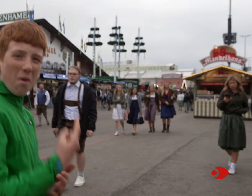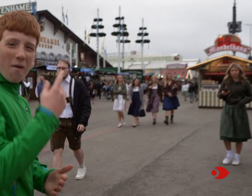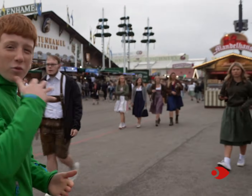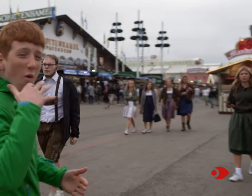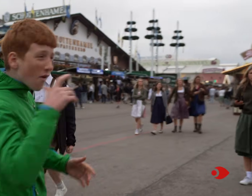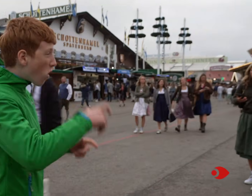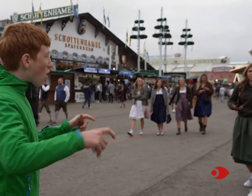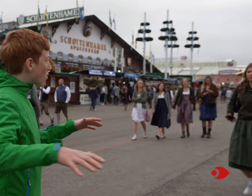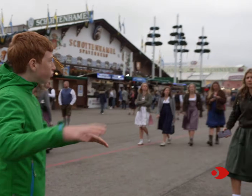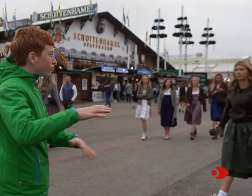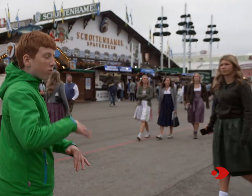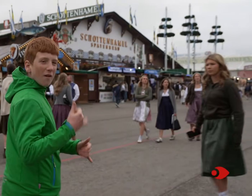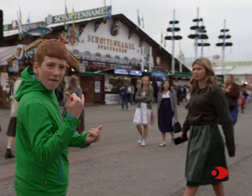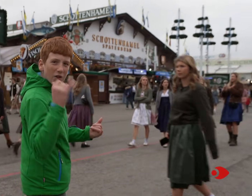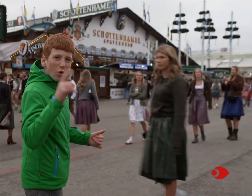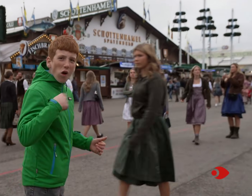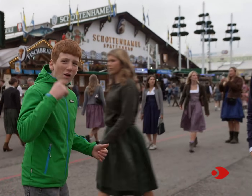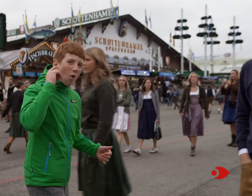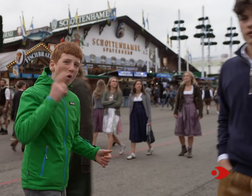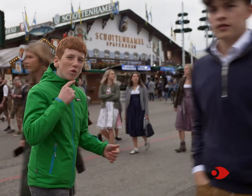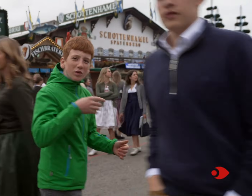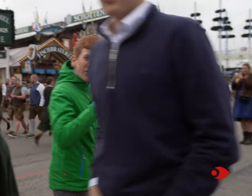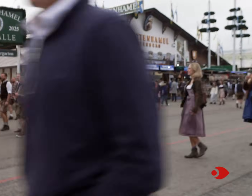Es ist so voll hier. Wie soll ich da Gehörlose finden?